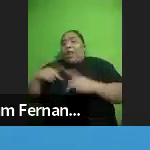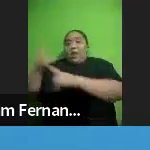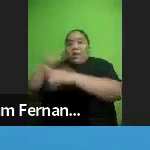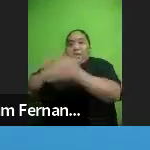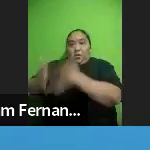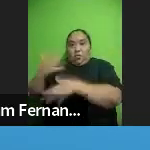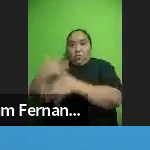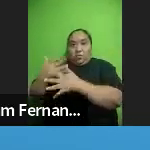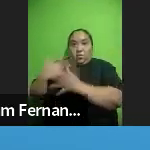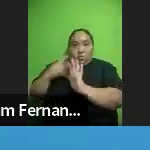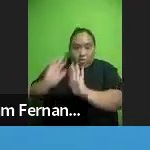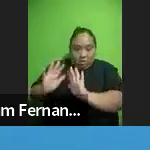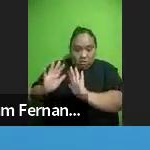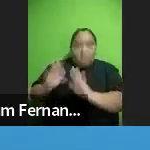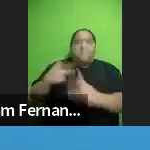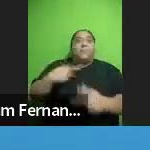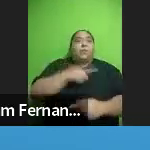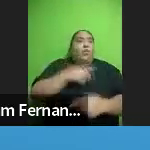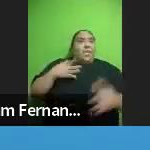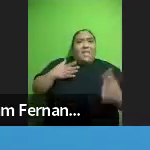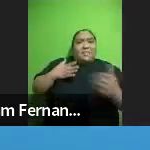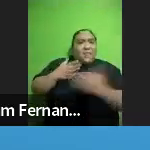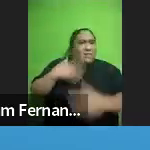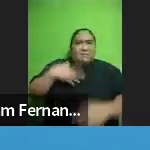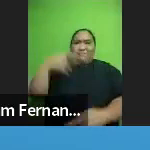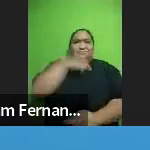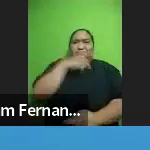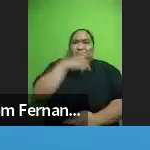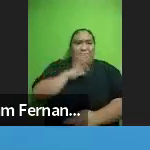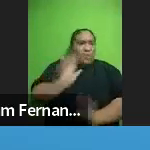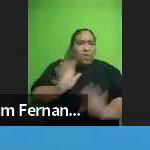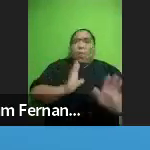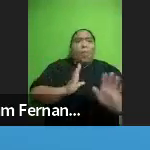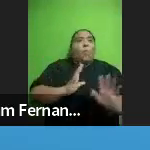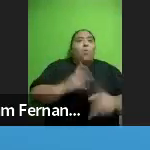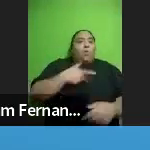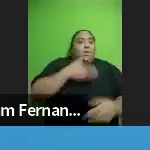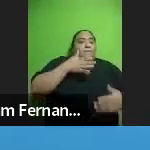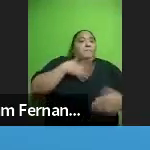a las matemáticas y de la lengua. y de la lengua señas al España. as al español, sino vamos a